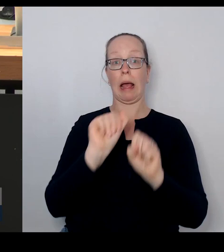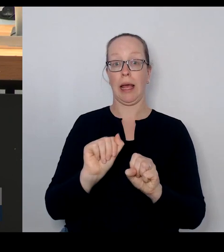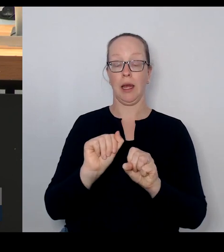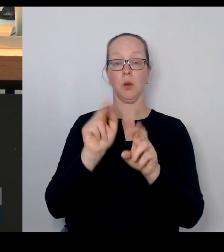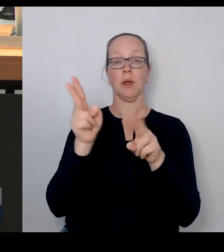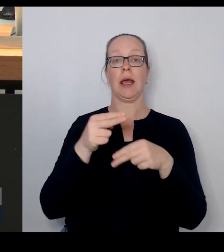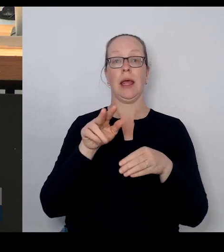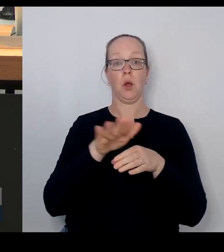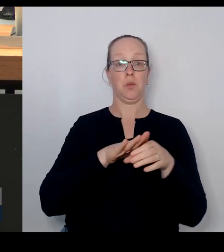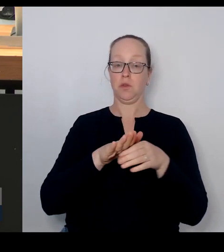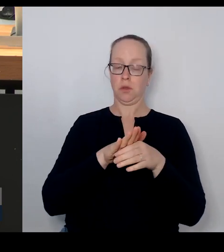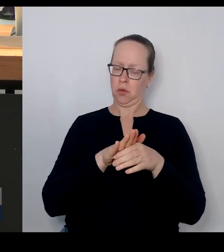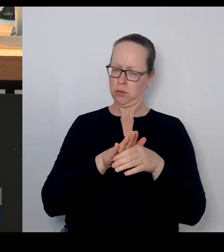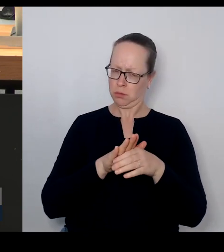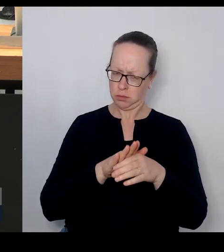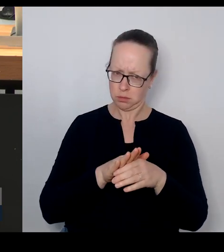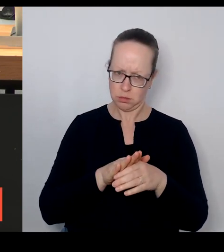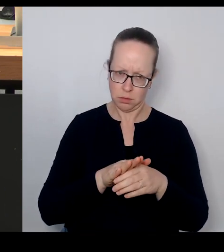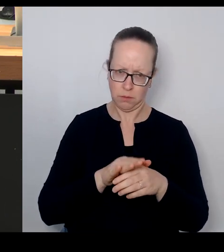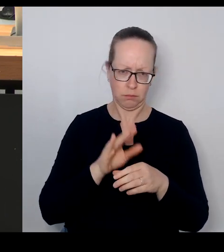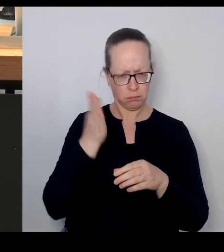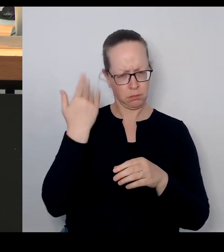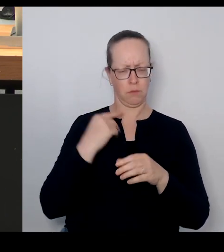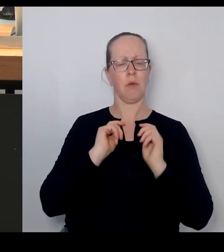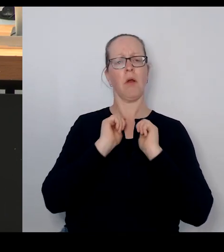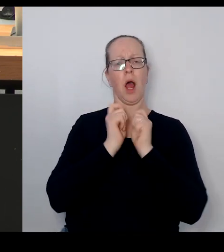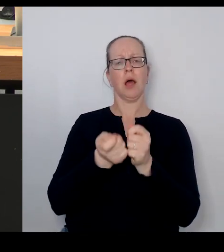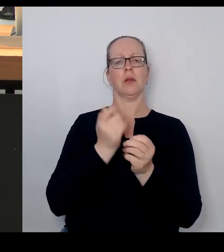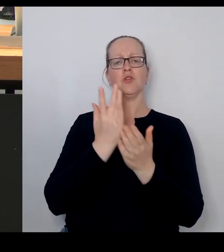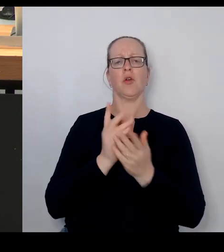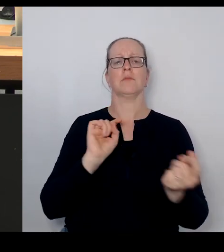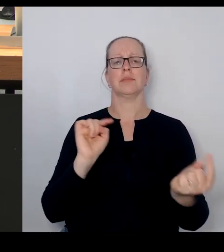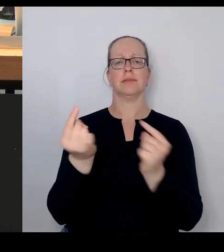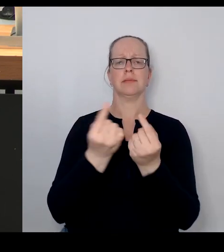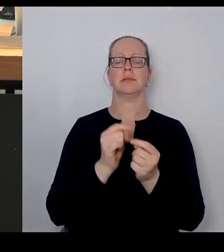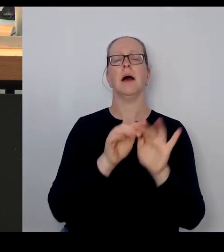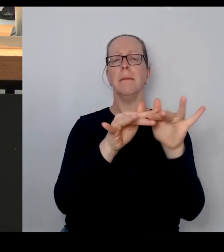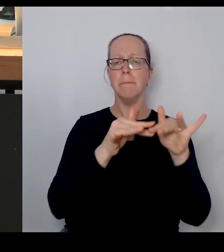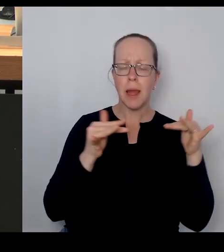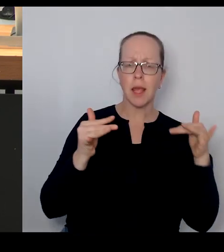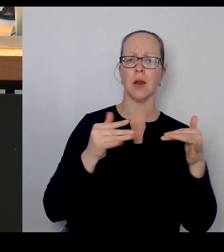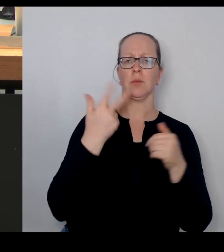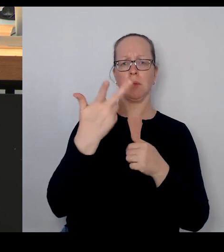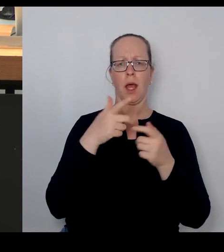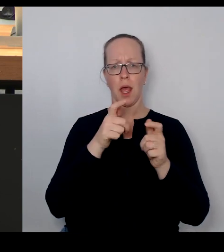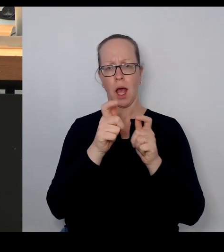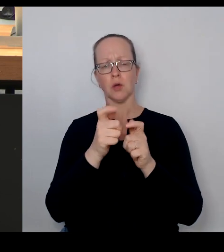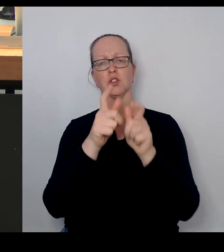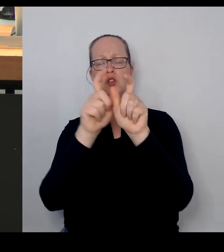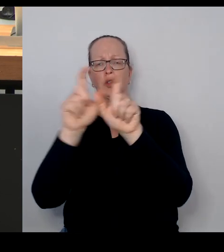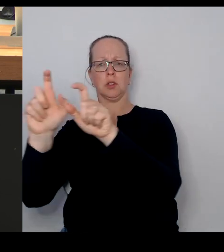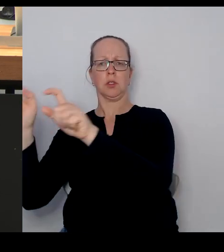im Plenum, in drei Ausschüssen und jetzt hier wieder. Das ist auch gut und richtig, denn es geht um saubere Schulen